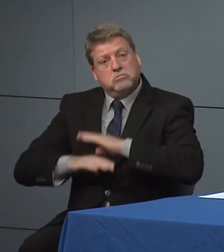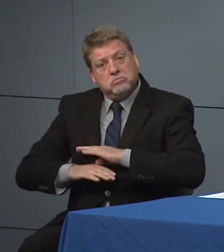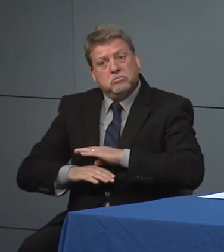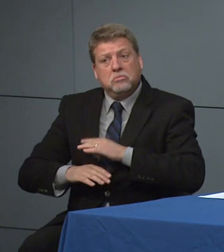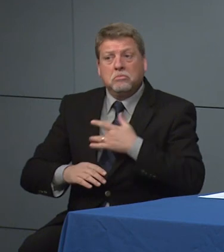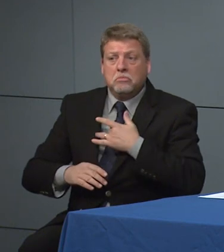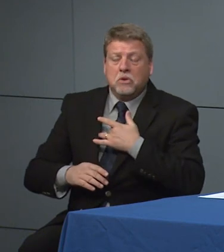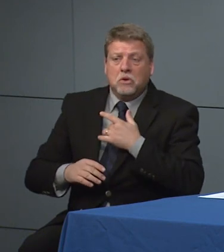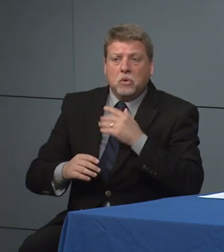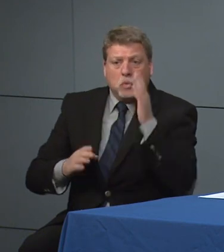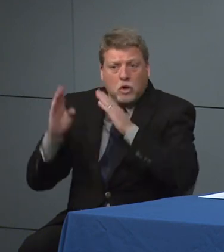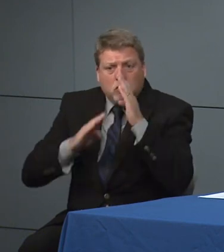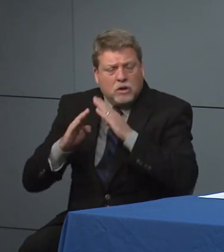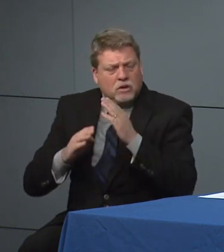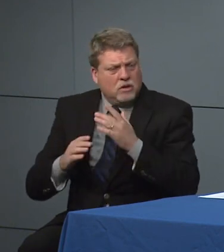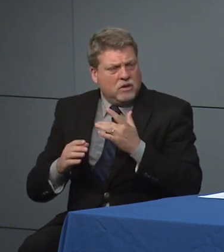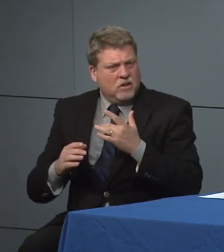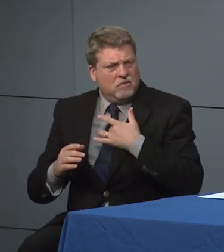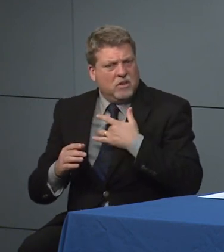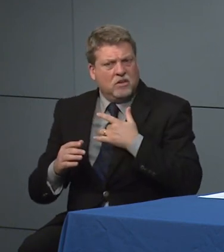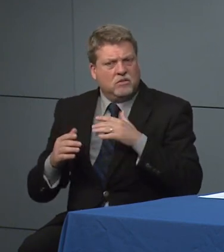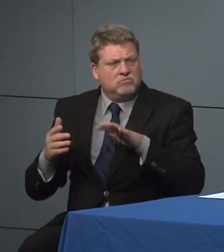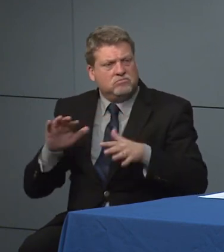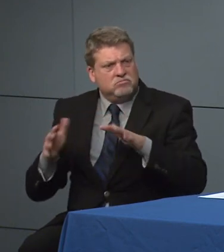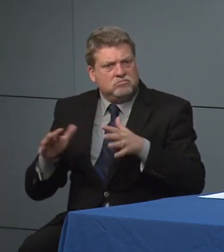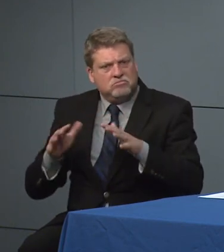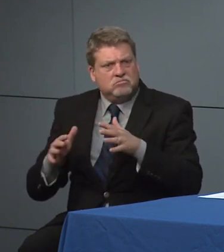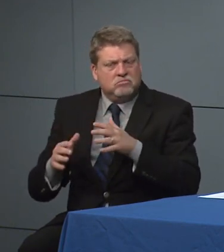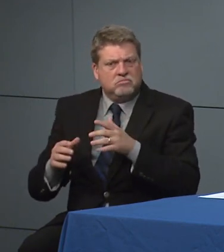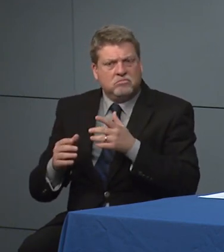sí, sí te cliente como estamos está, inquieta, cree que está